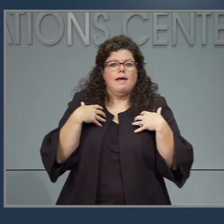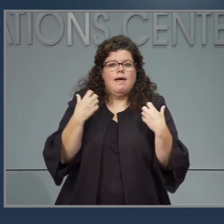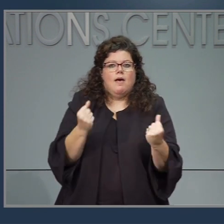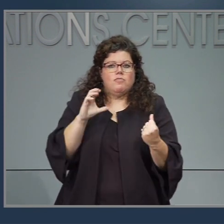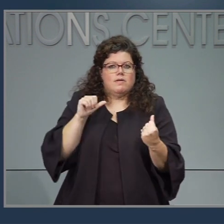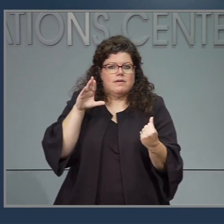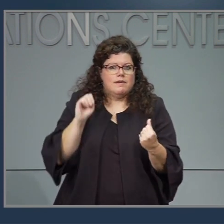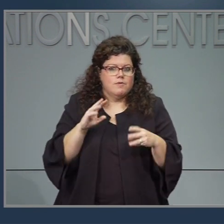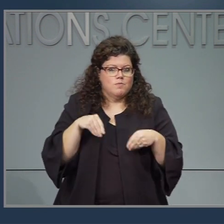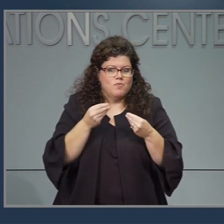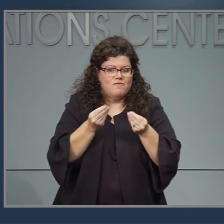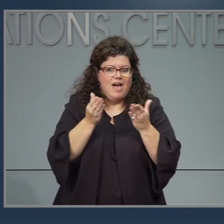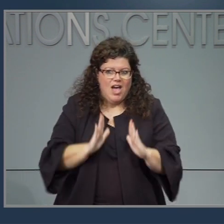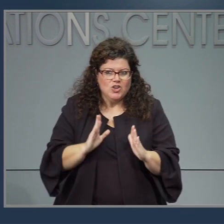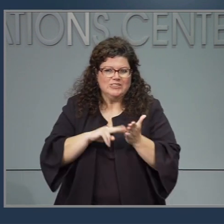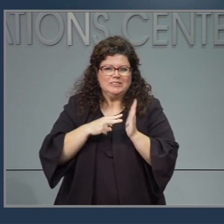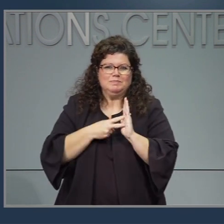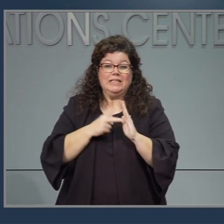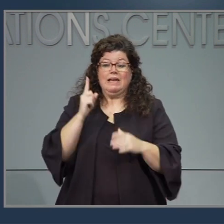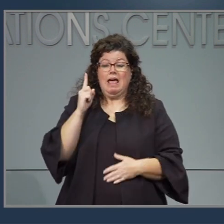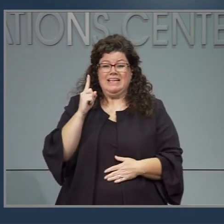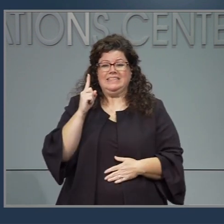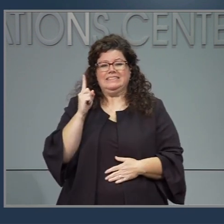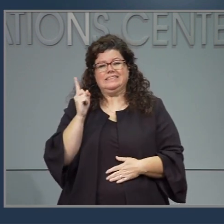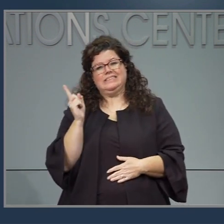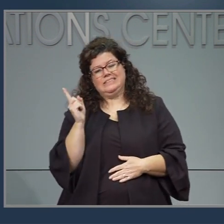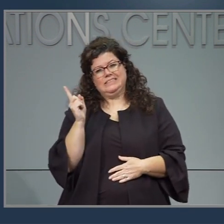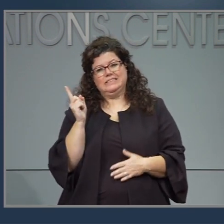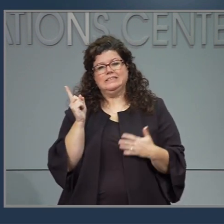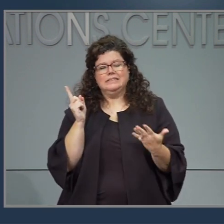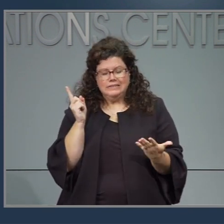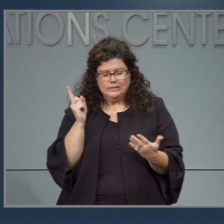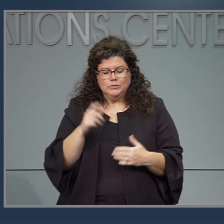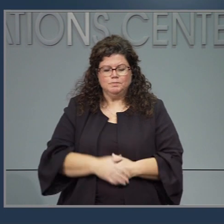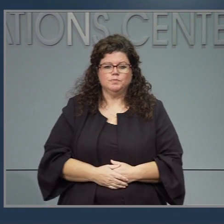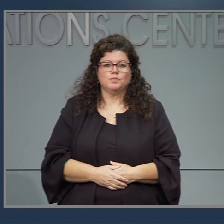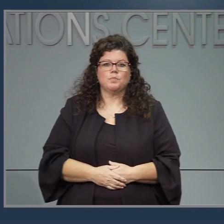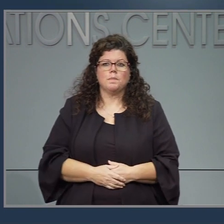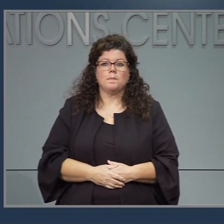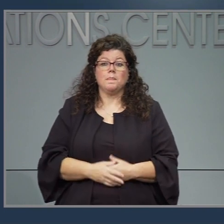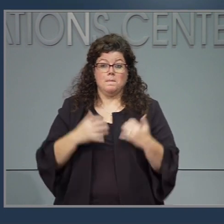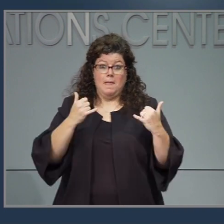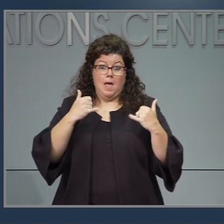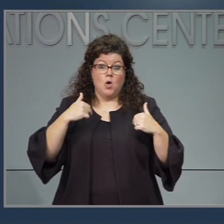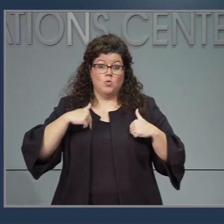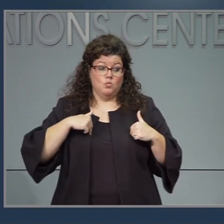una Flecha lateral. Nuestras informó este enfoque continuo, basado en evidencia,